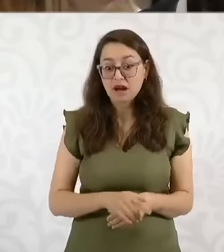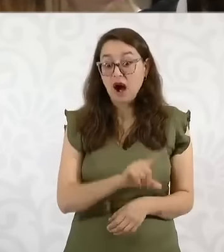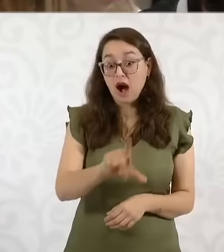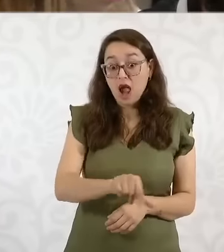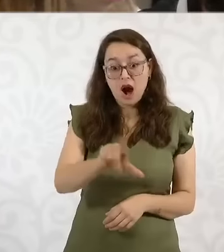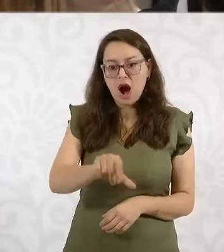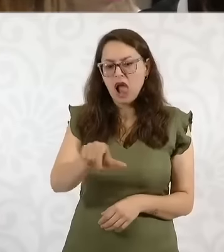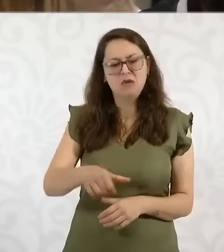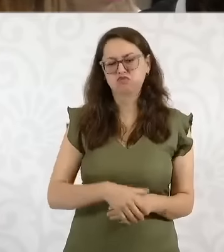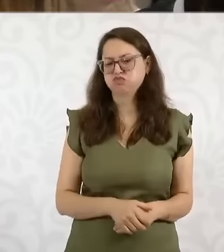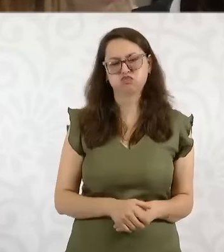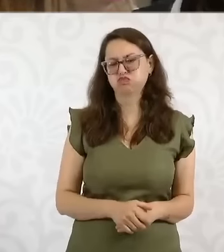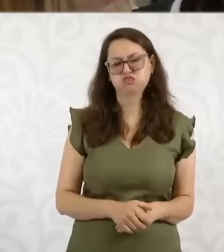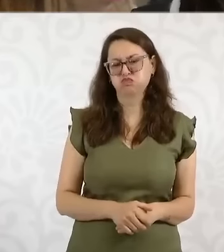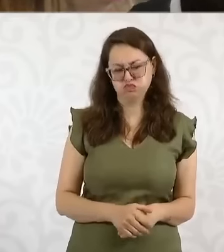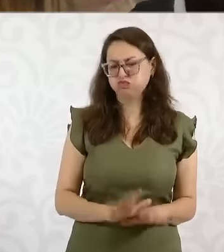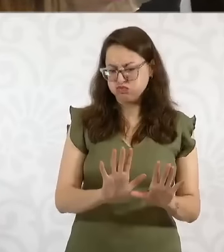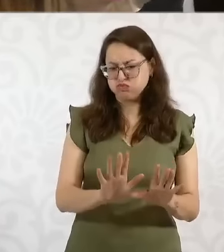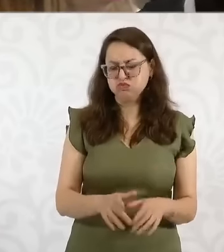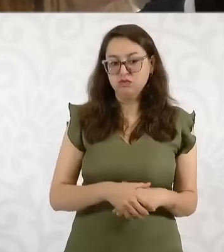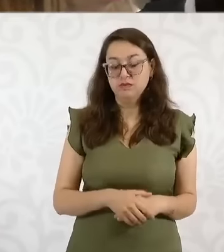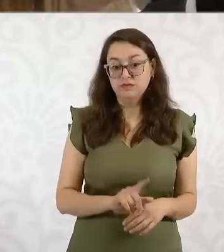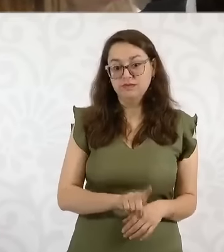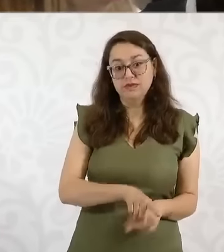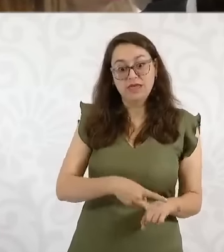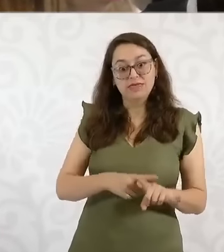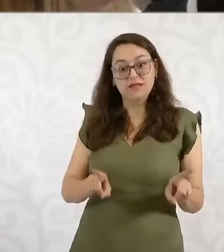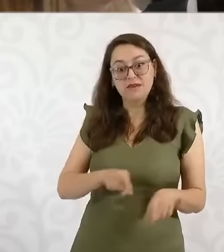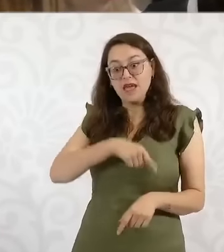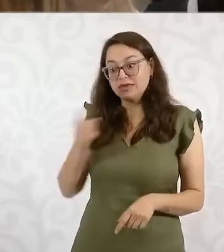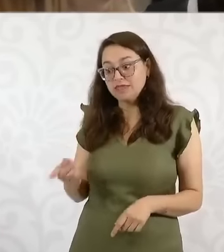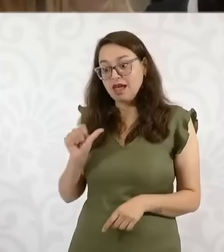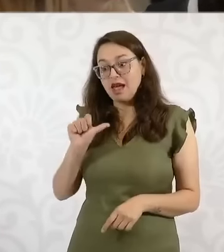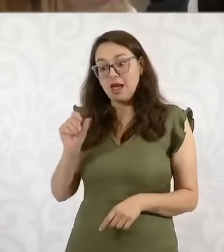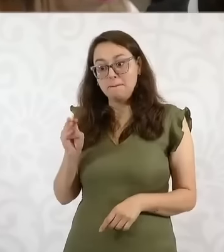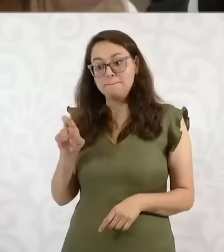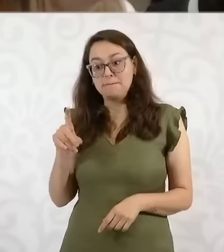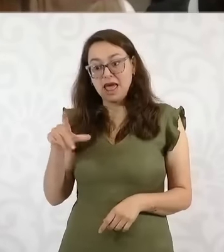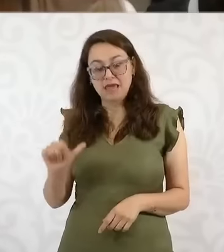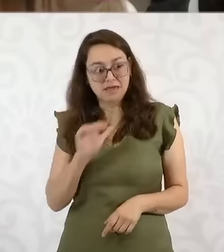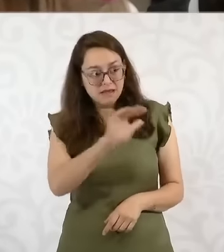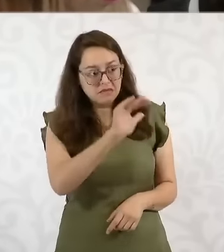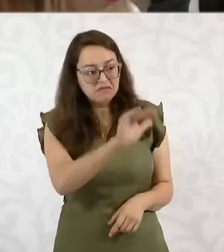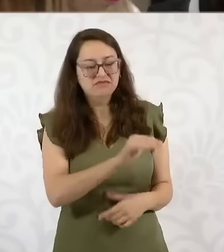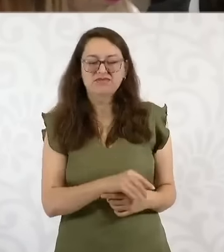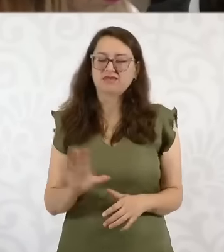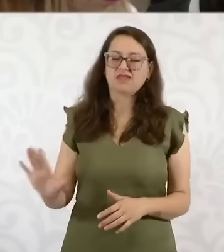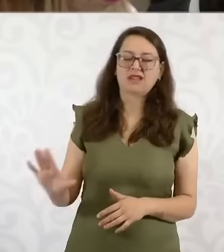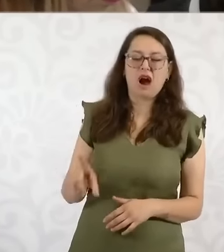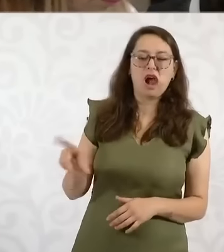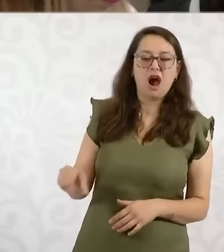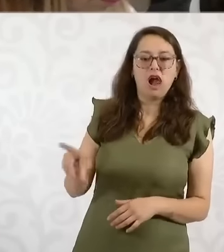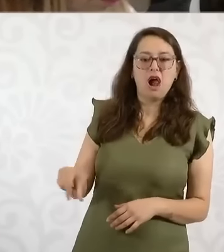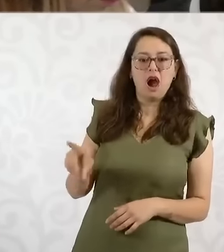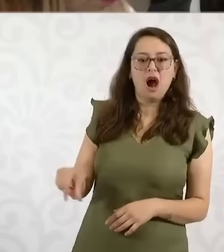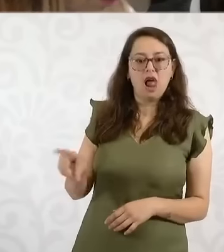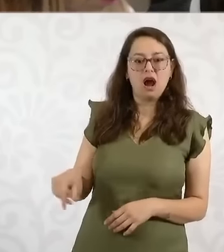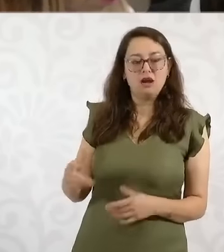Y en el caso de las abogadas de Brenda Quevedo, ni siquiera les quiere dar audiencia. Eh,